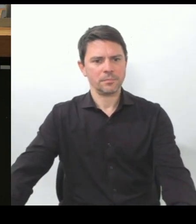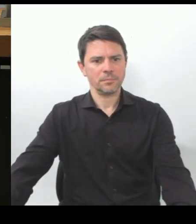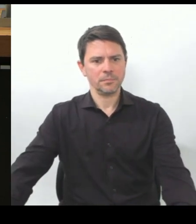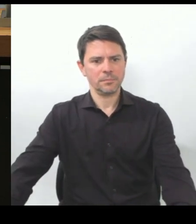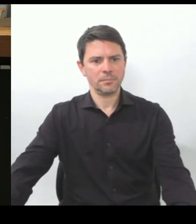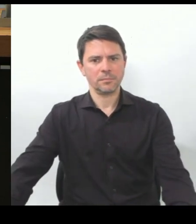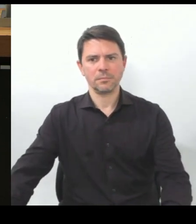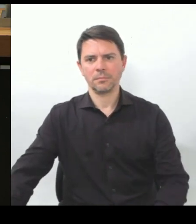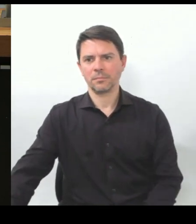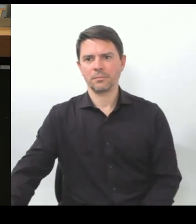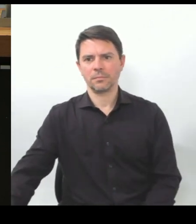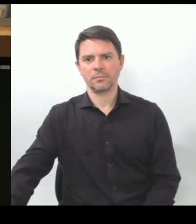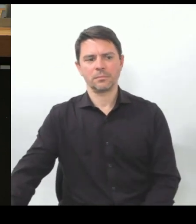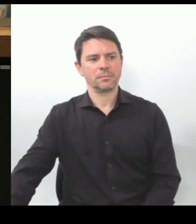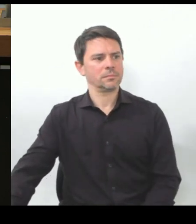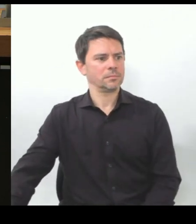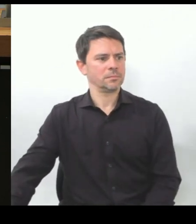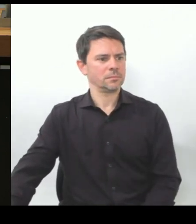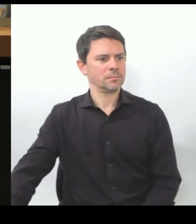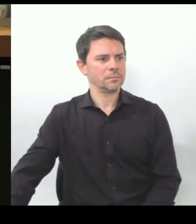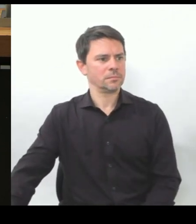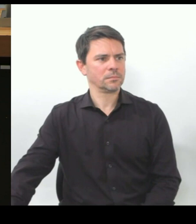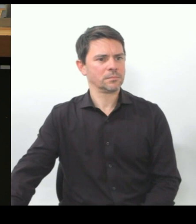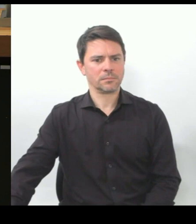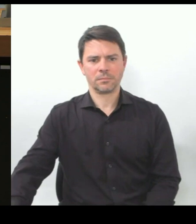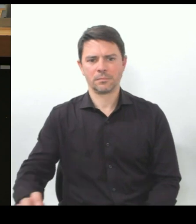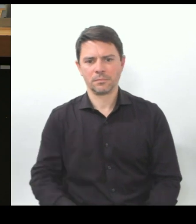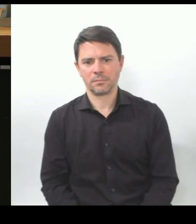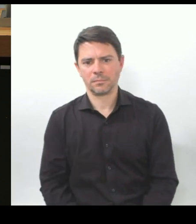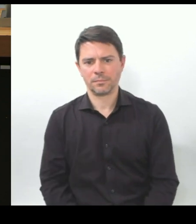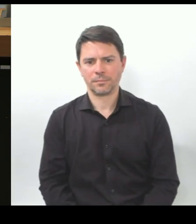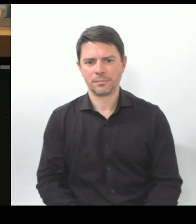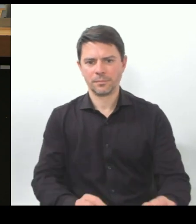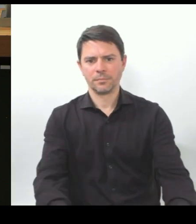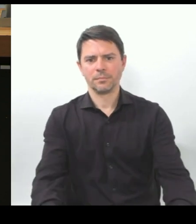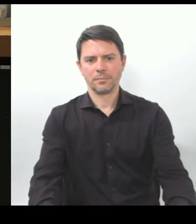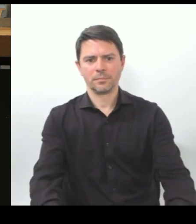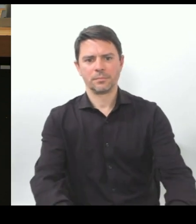wird nichts ändern. Nicht so lange auf diesen Stuhl, da vorne Jemand sitzt, der von